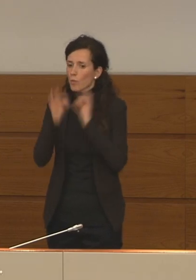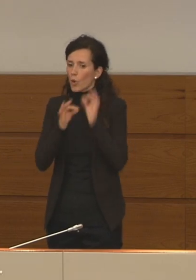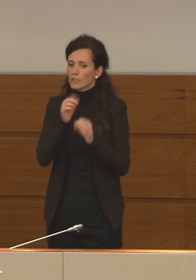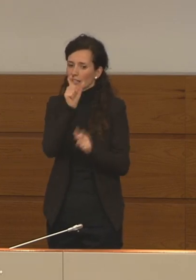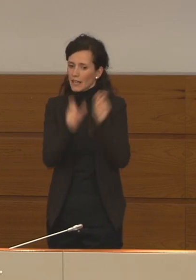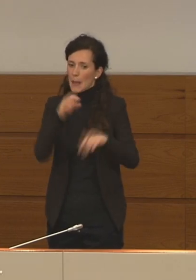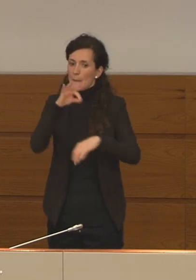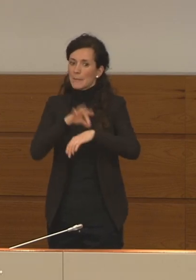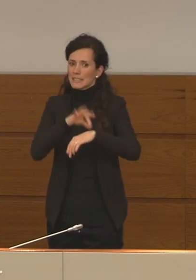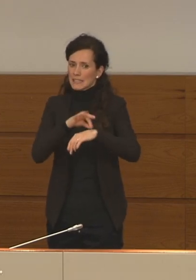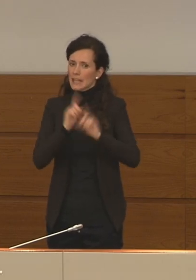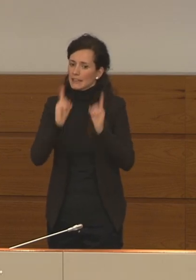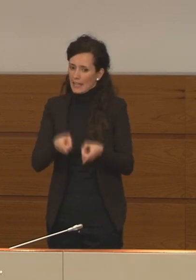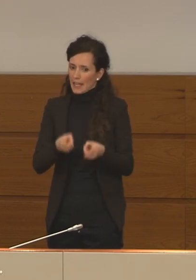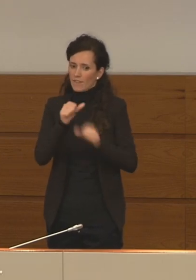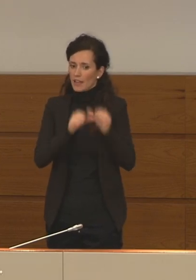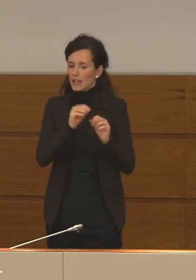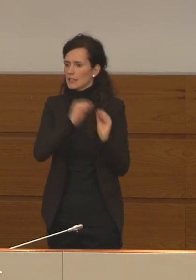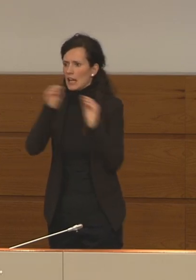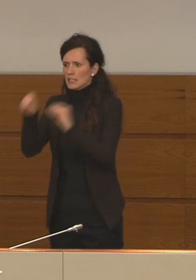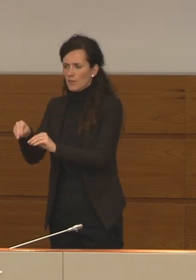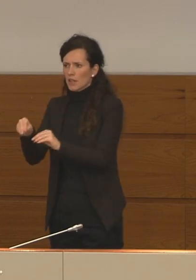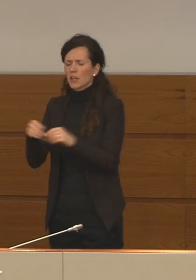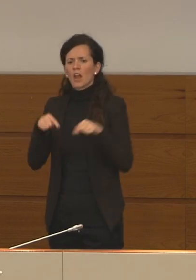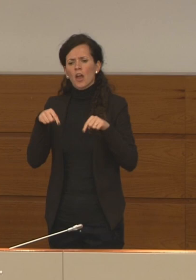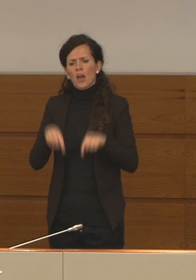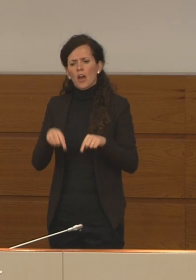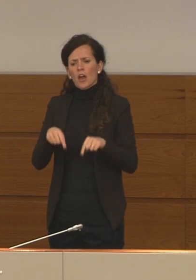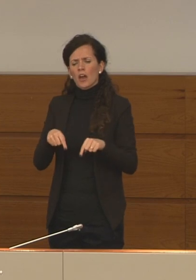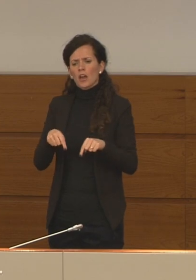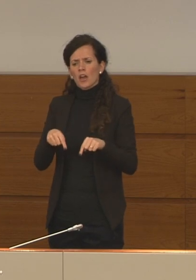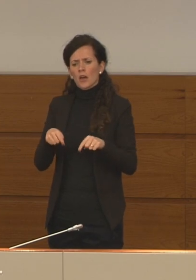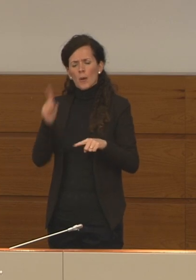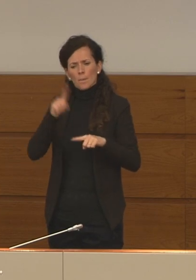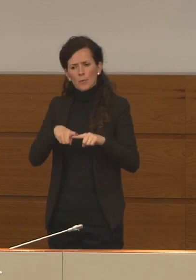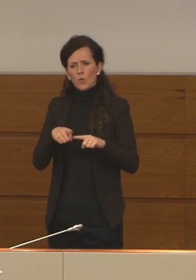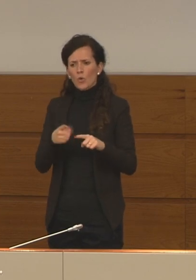e poi ieri in Lombardia c'erano poche persone in isolamento domiciliare